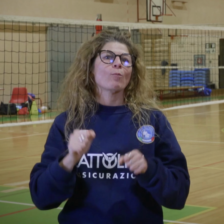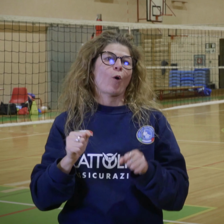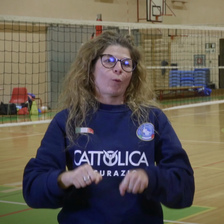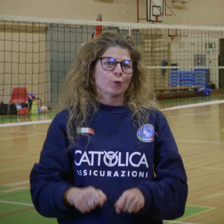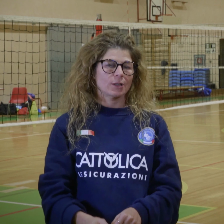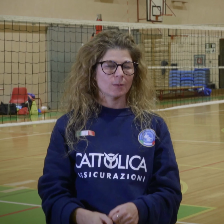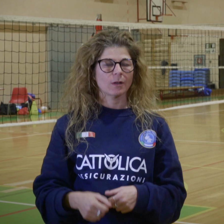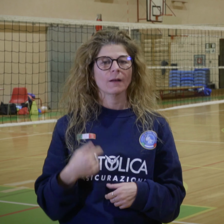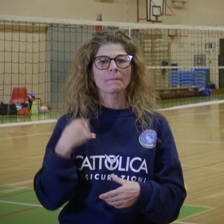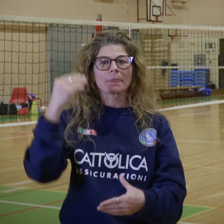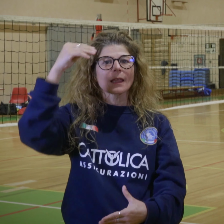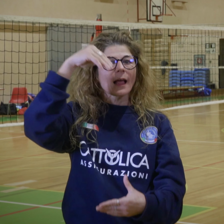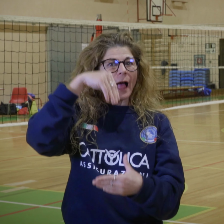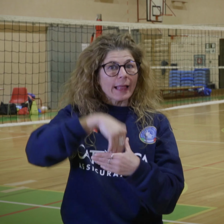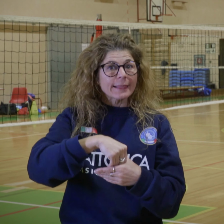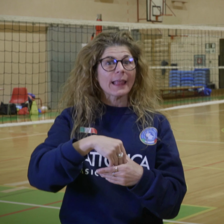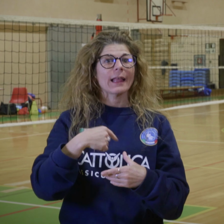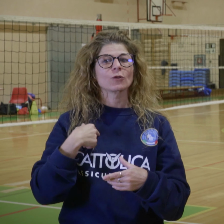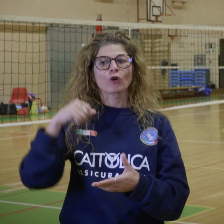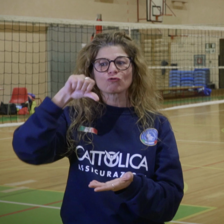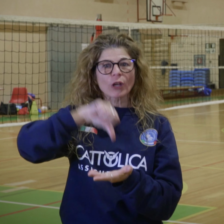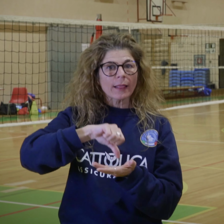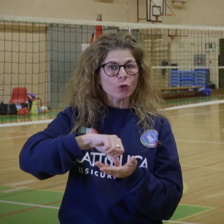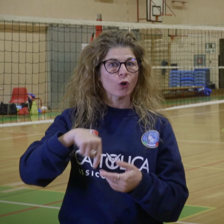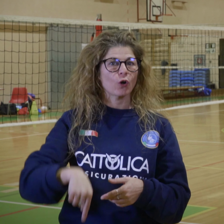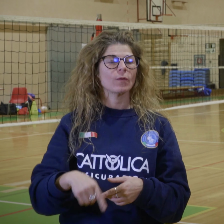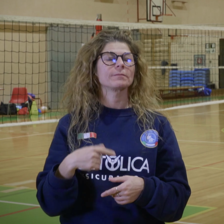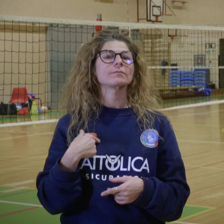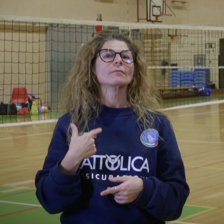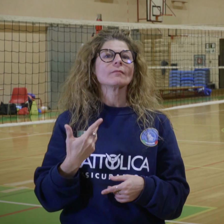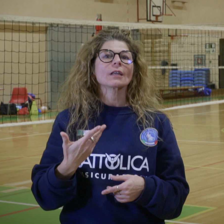Siamo all'interno di un centro che ci sta ospitando e abbiamo creato